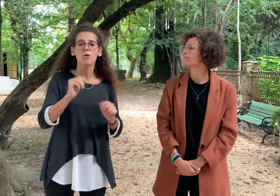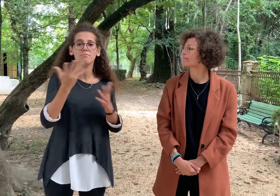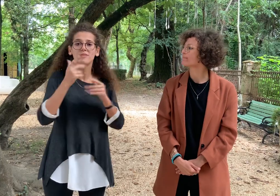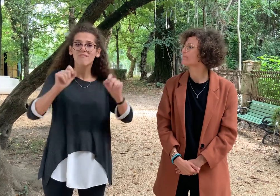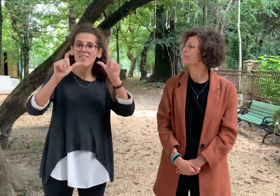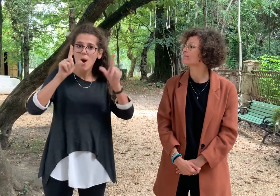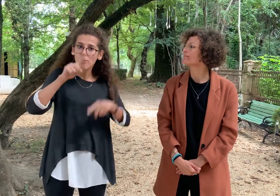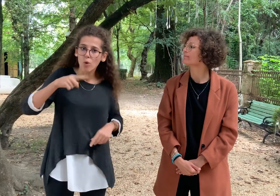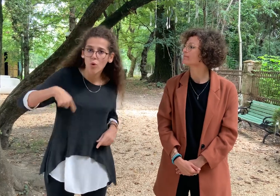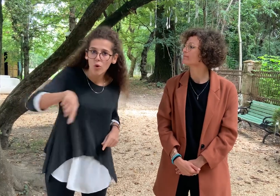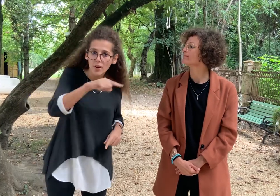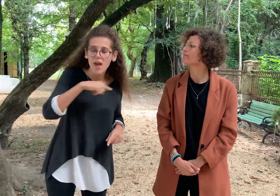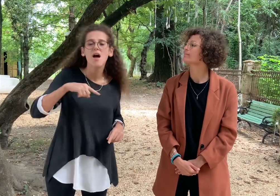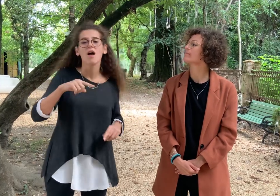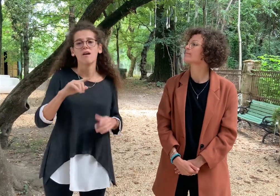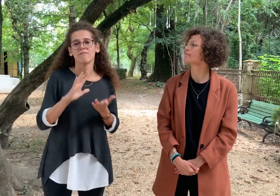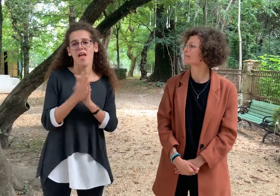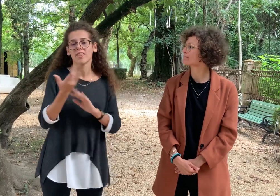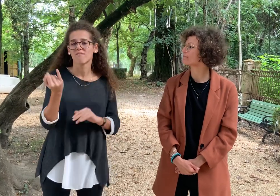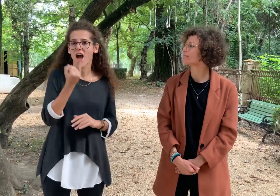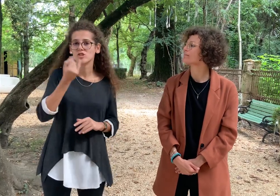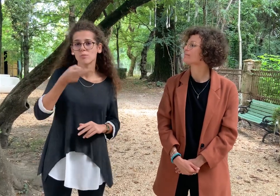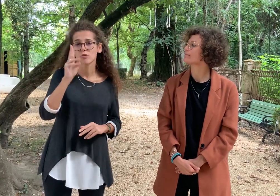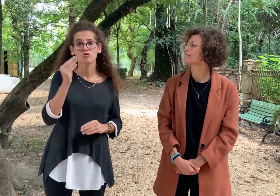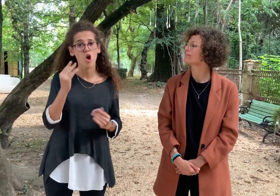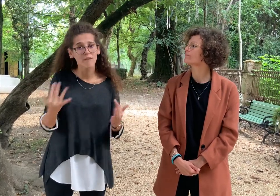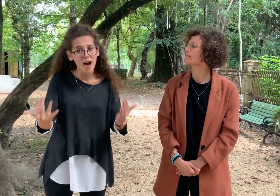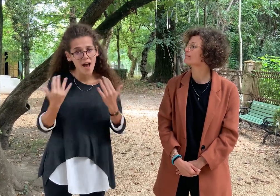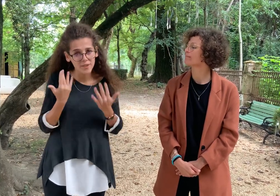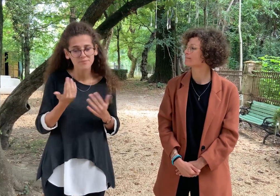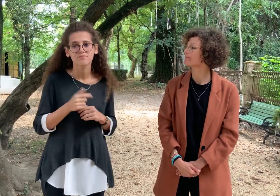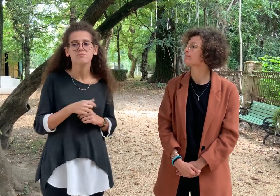ad esempio se alcuni video venissero affidati a noi sicuramente sarebbe più facile stimolare una maggiore partecipazione dei giovani.